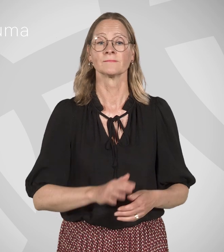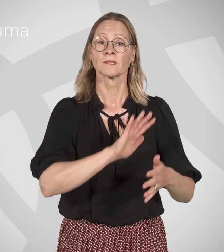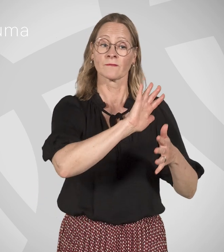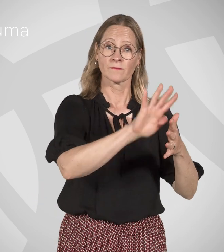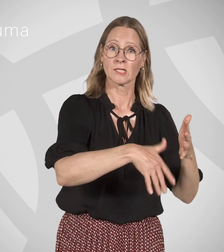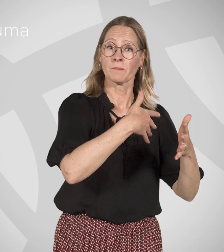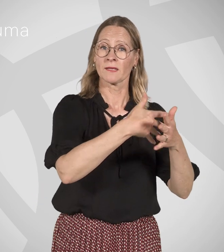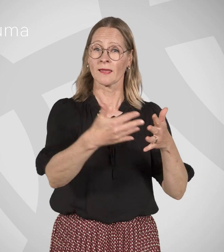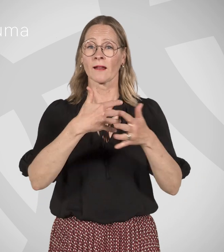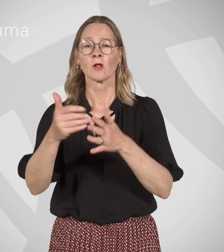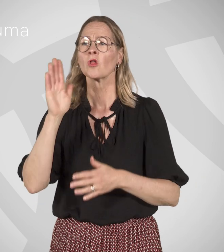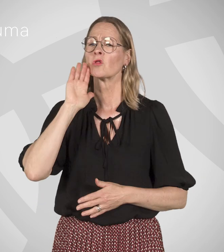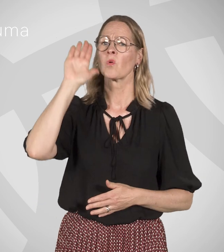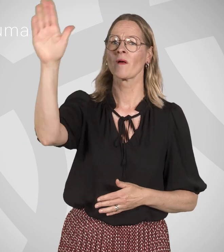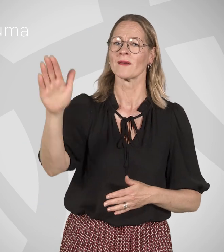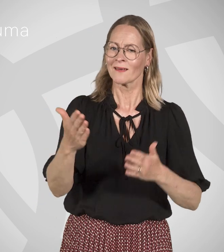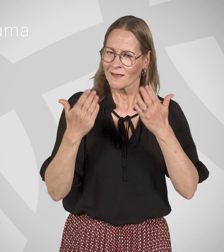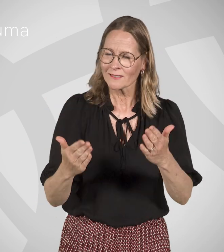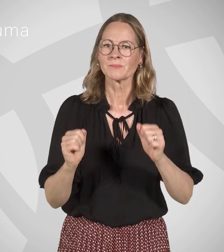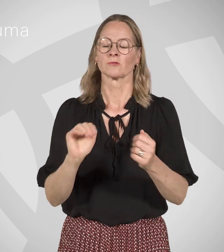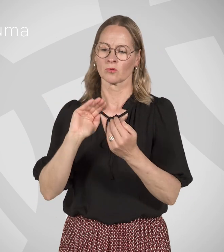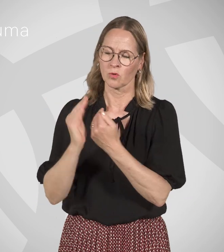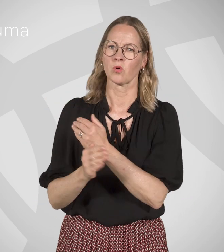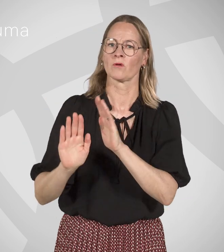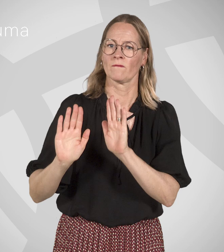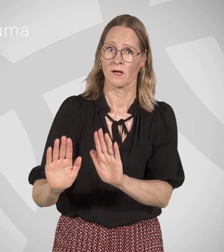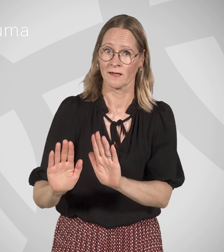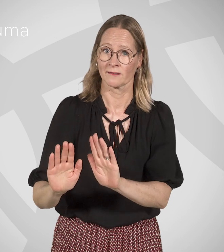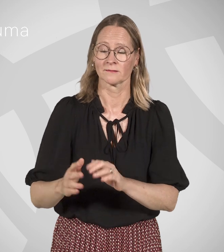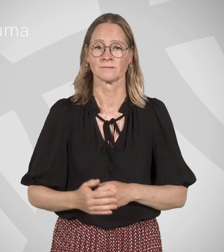Nyt on aika turvata viittomakielten tulevaisuus.